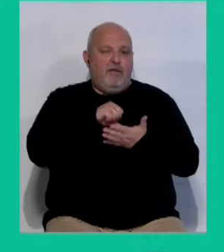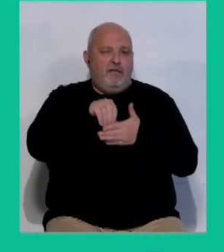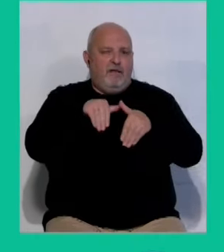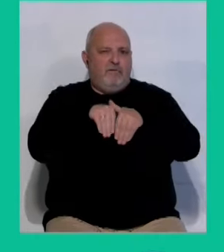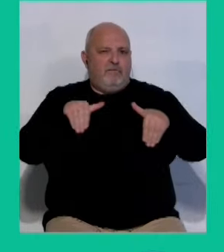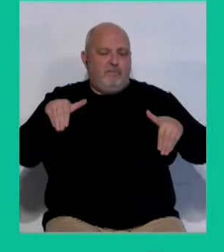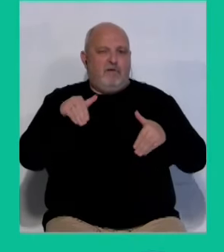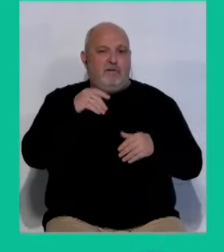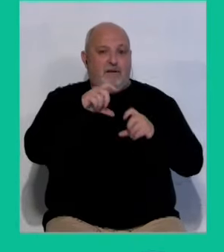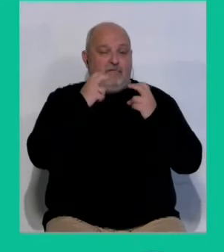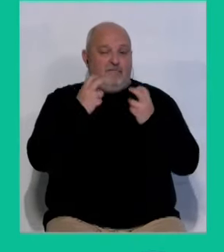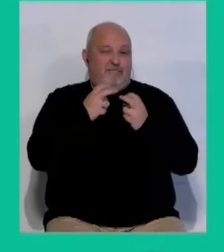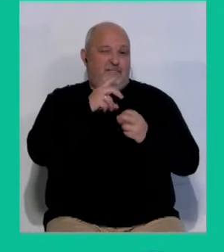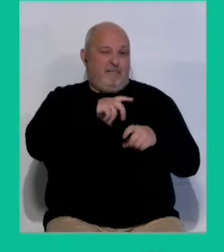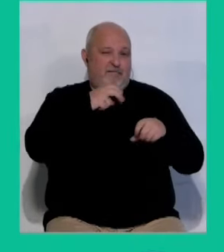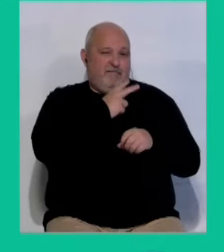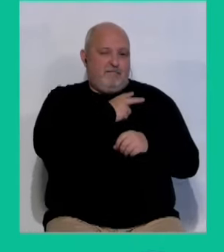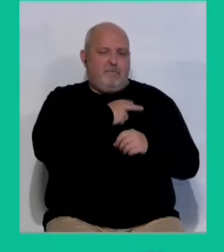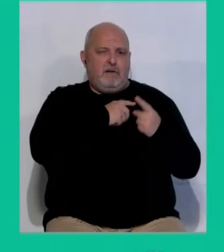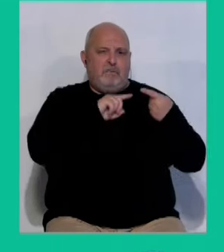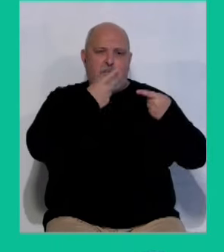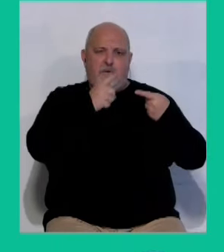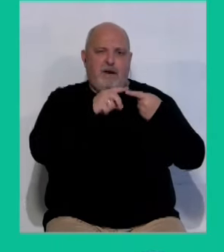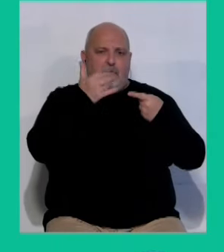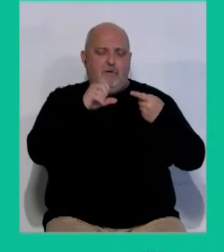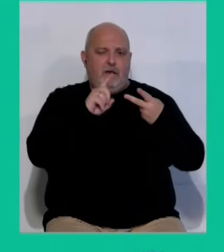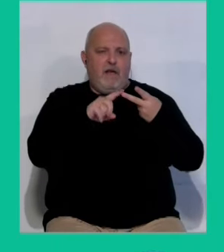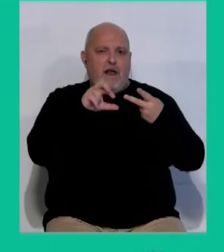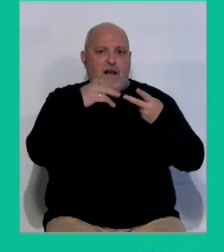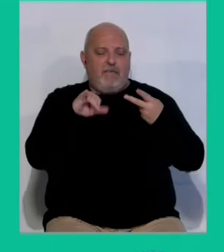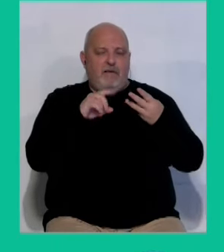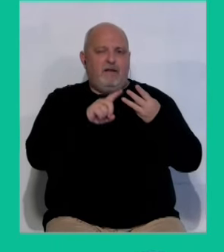la cerámica Aquí también lidera Cris Ramos con 30 con 19 Rubén Alcaraz con 13 con